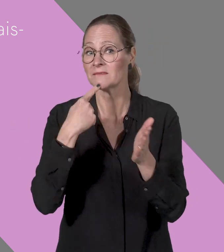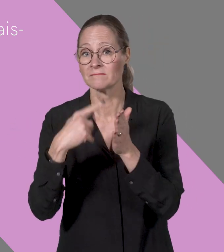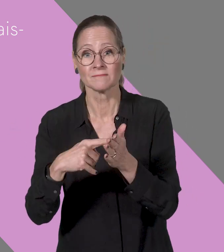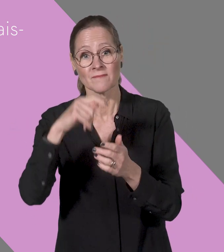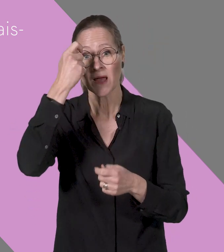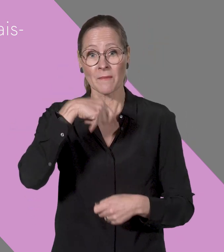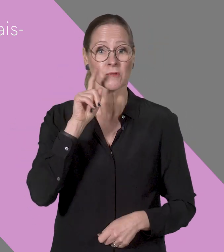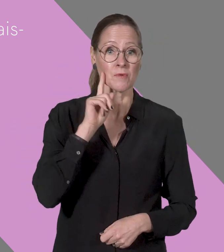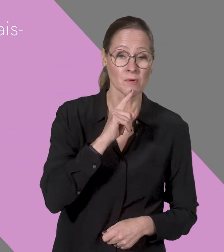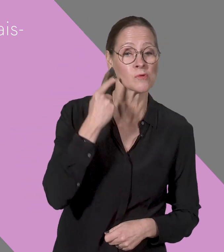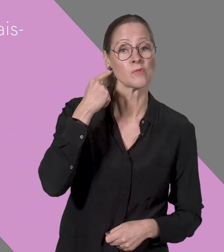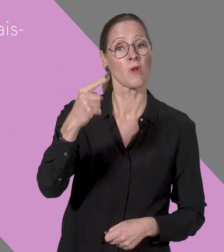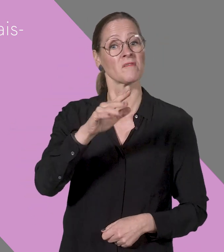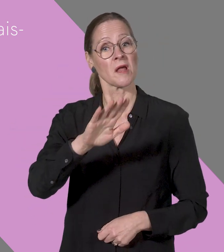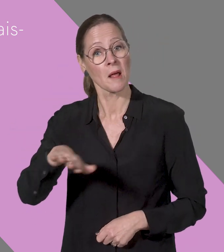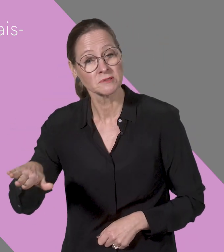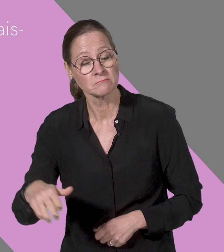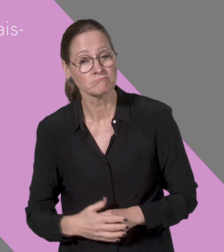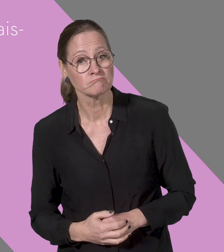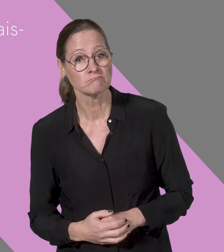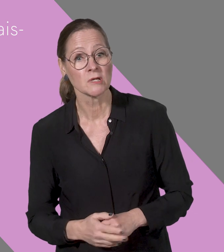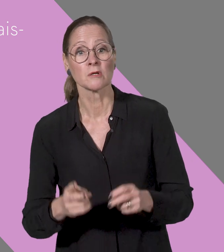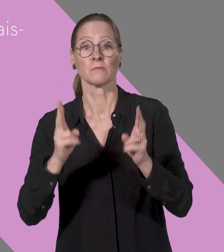eli kuurojen vanhempien kuulevat lapset (codat) -